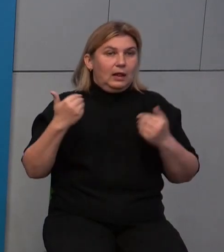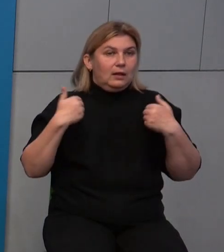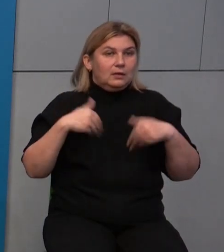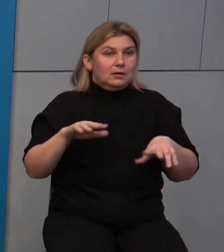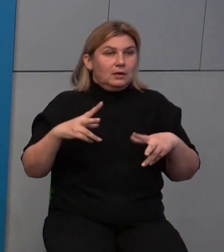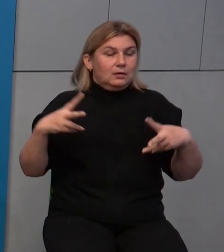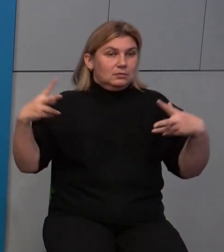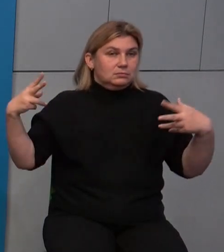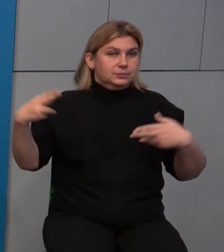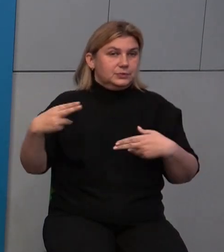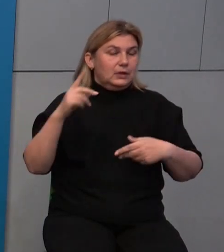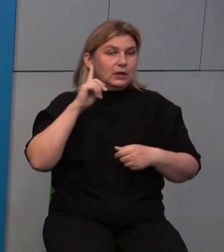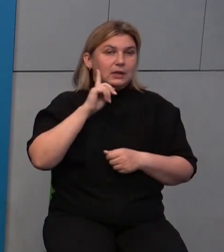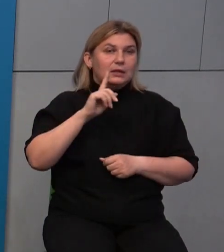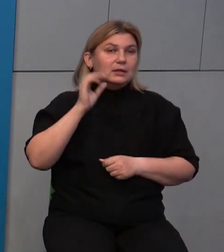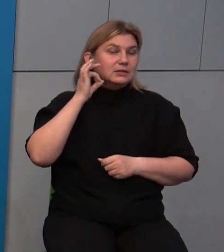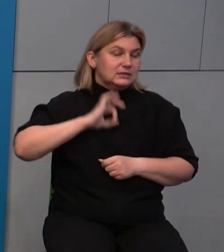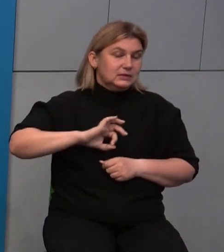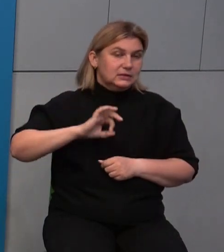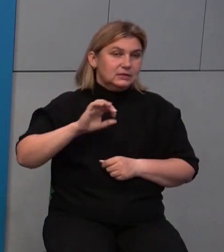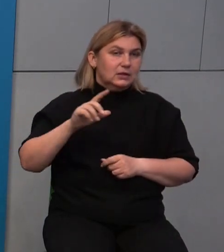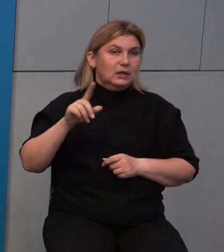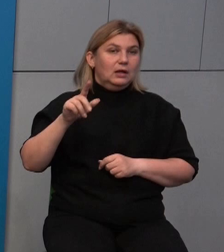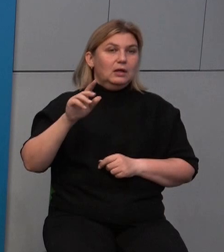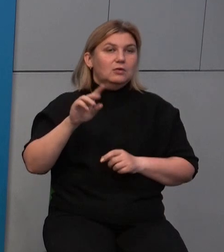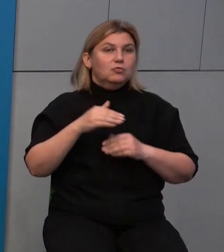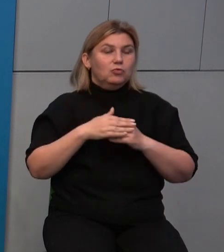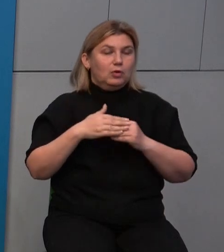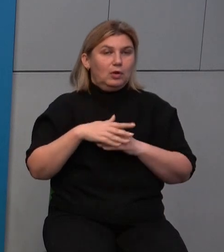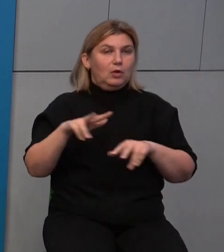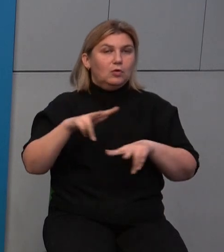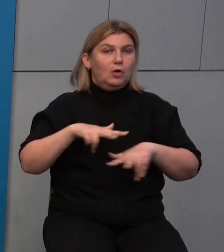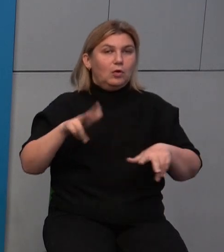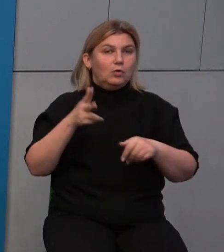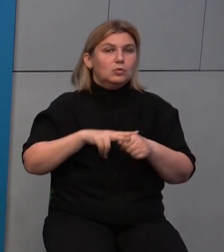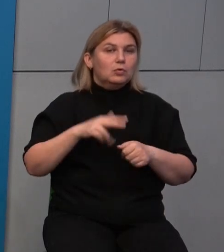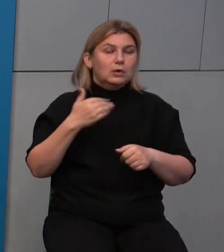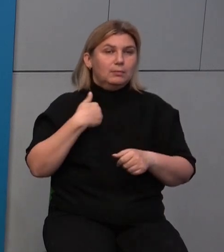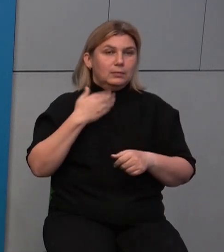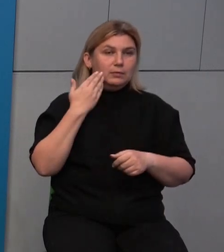swojego syna i swojej żony od jego rodziny. Od ich rodziny, która była dla nich bardzo ważna.